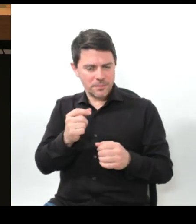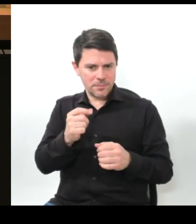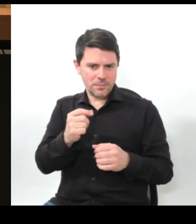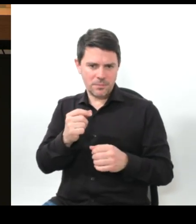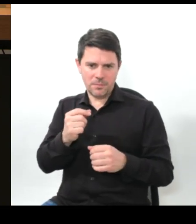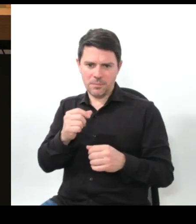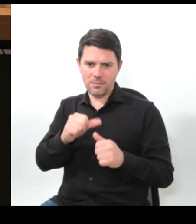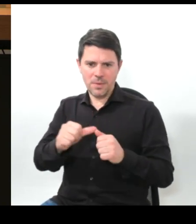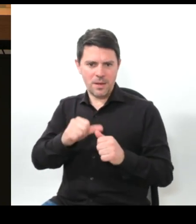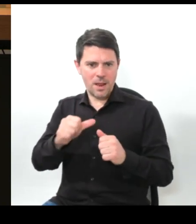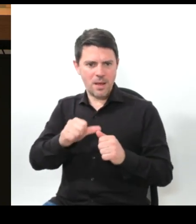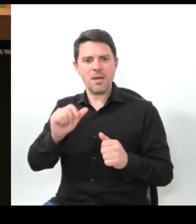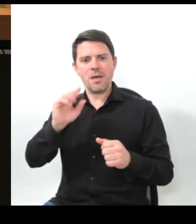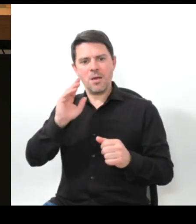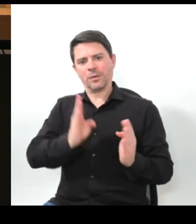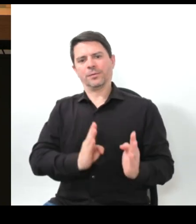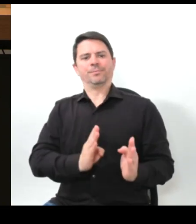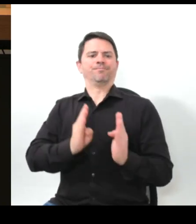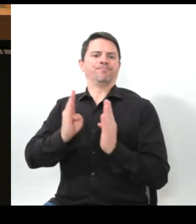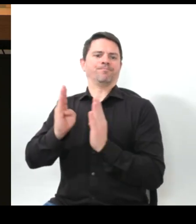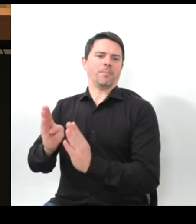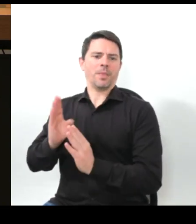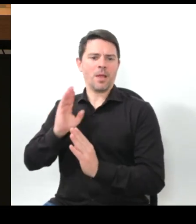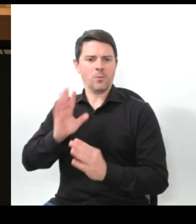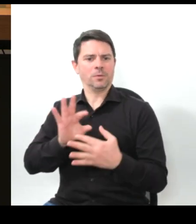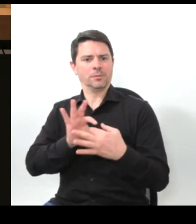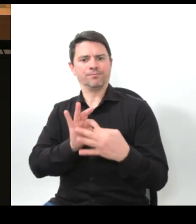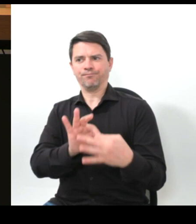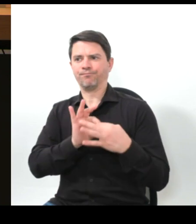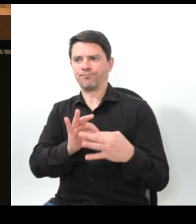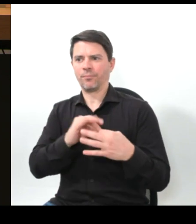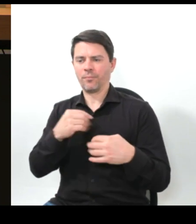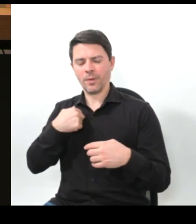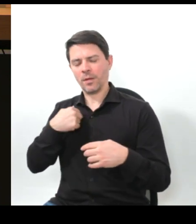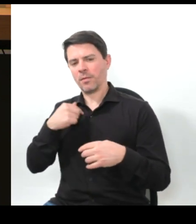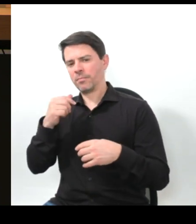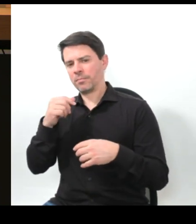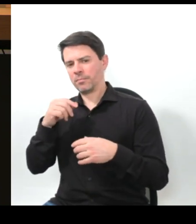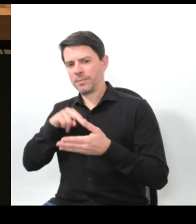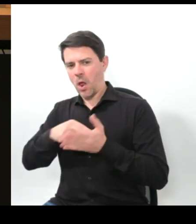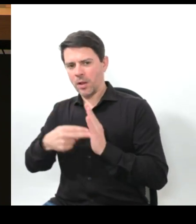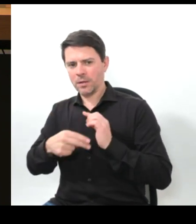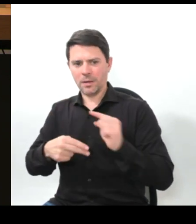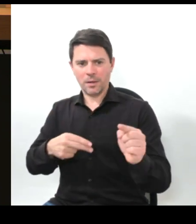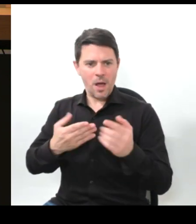Es freut mich, dass wir inzwischen schon über erste Umsetzungserfolge sprechen können.